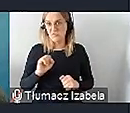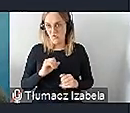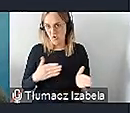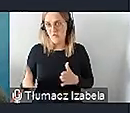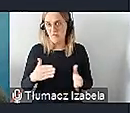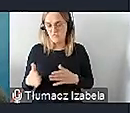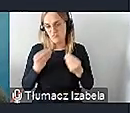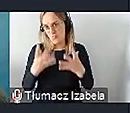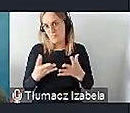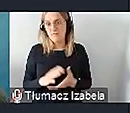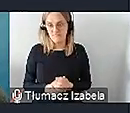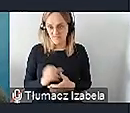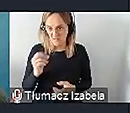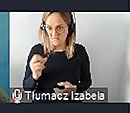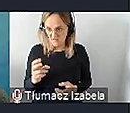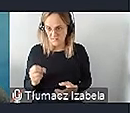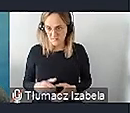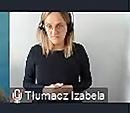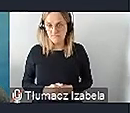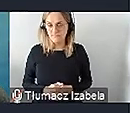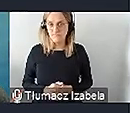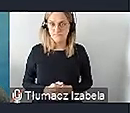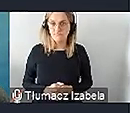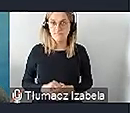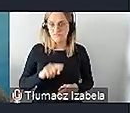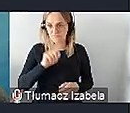Super. Widzę, że tutaj... są państwo gotowi.